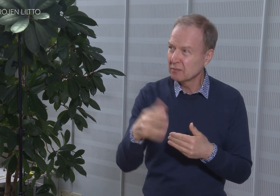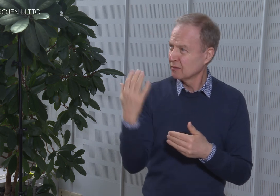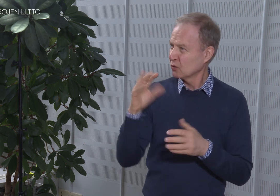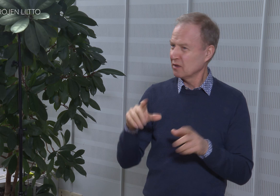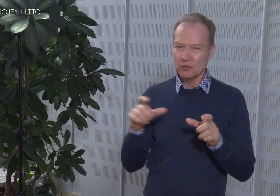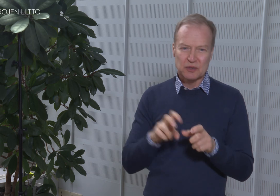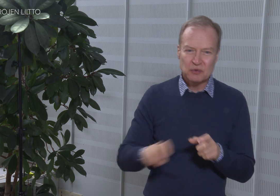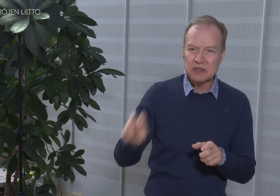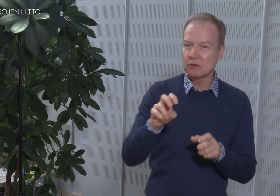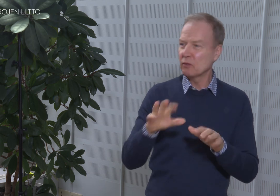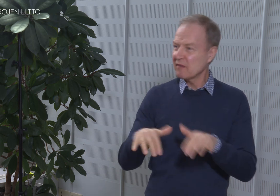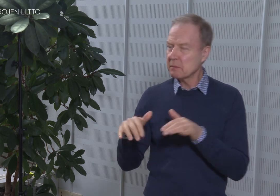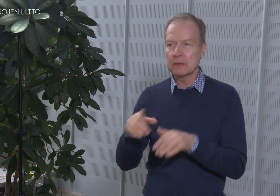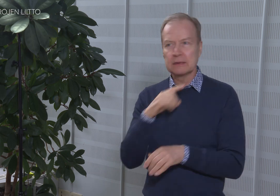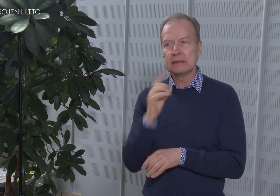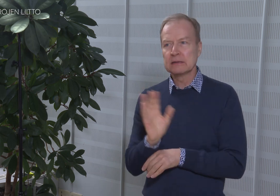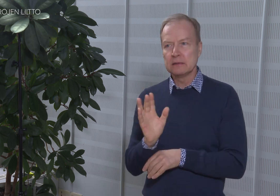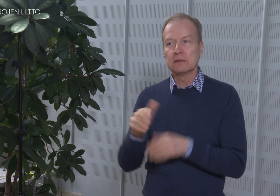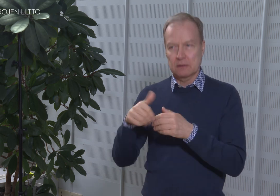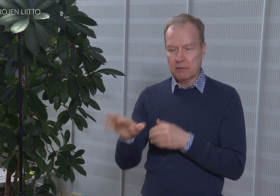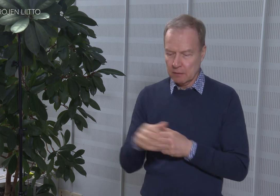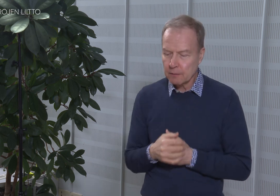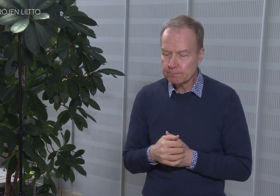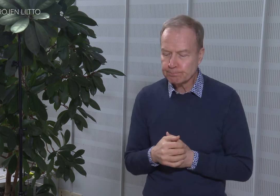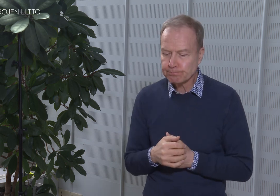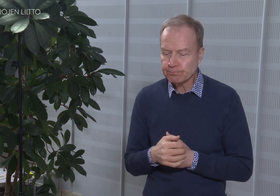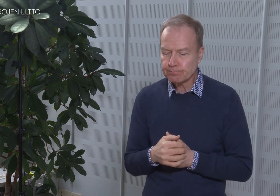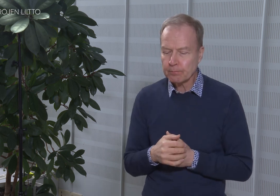Viimevuotiset yhdistyskiertueemme eivät tähän riittäneet, - joten jatkamme niiden parissa.